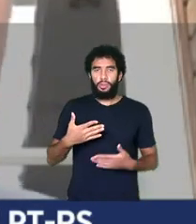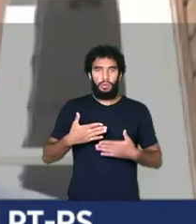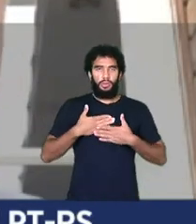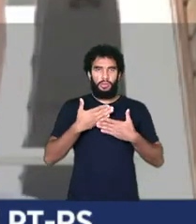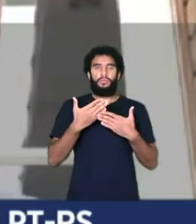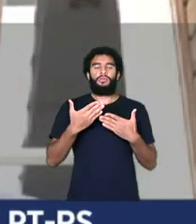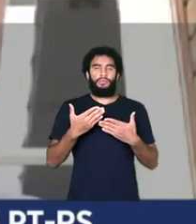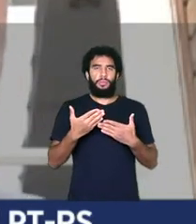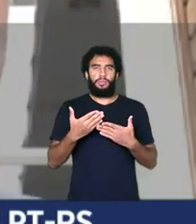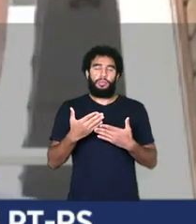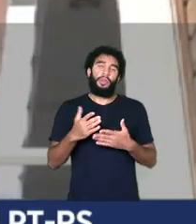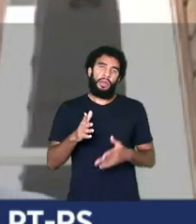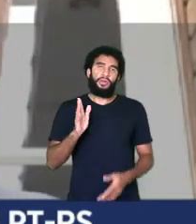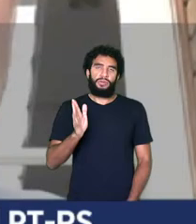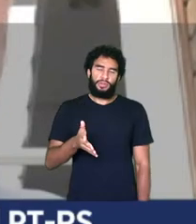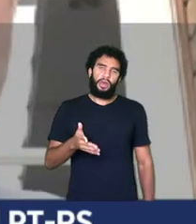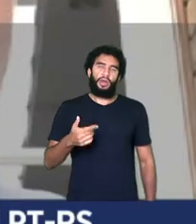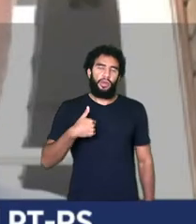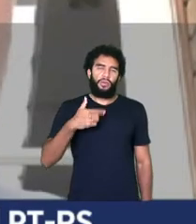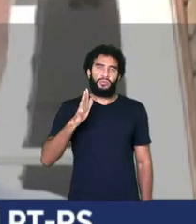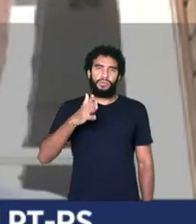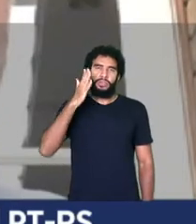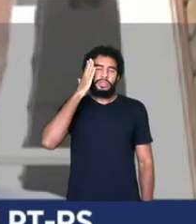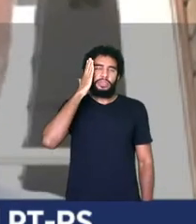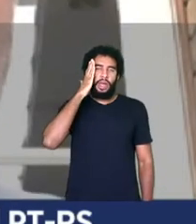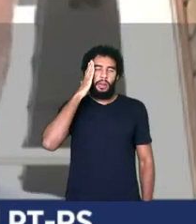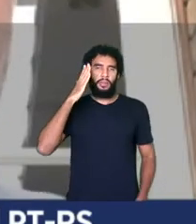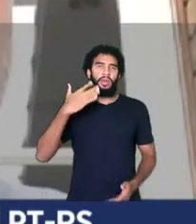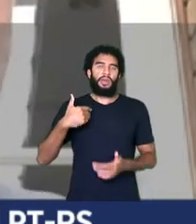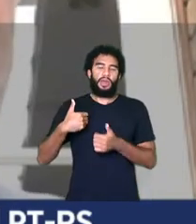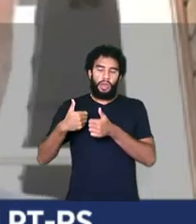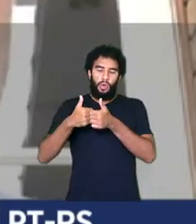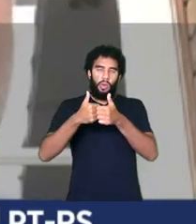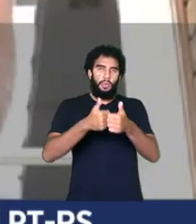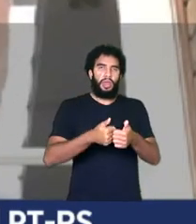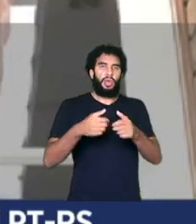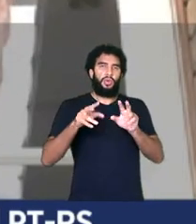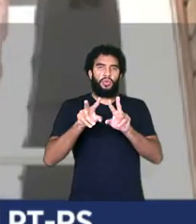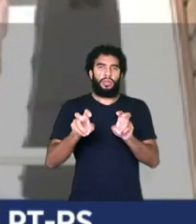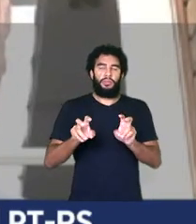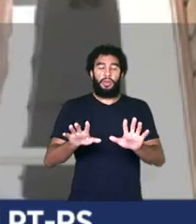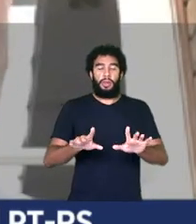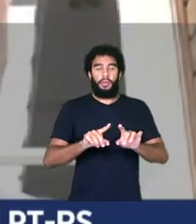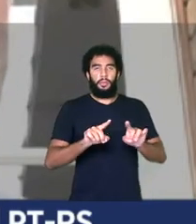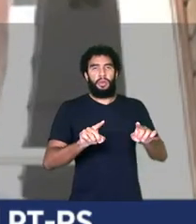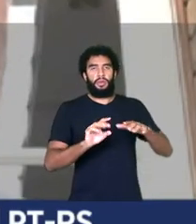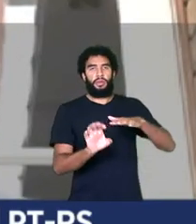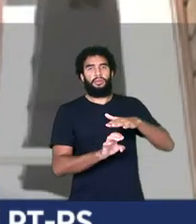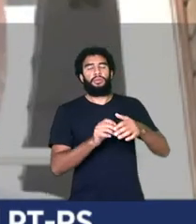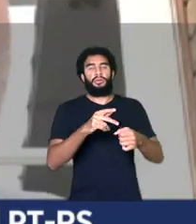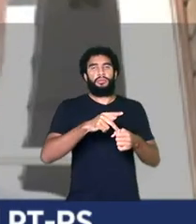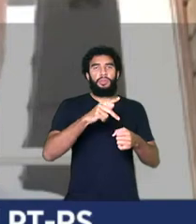UM GOVERNO ANTINACIONAL E POR ISSO ONTEM MESMO FOMOS ESTARRECIDOS POR UMA NOTÍCIA QUE JÁ ERA ESPERADA POR MIM E PARA QUEM ACOMPANHA ESSE ASSUNTO, MAS A PETROBRAS